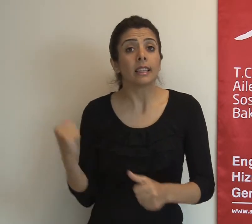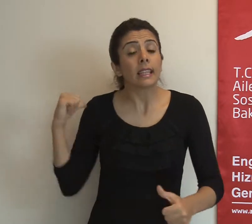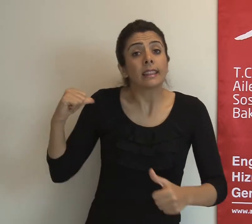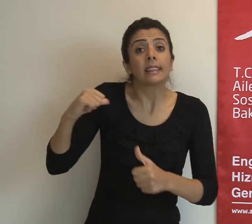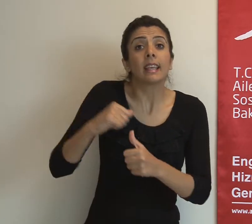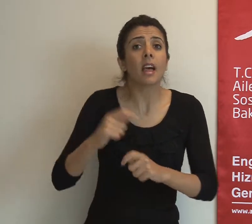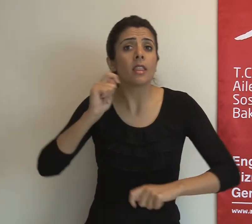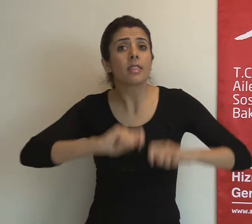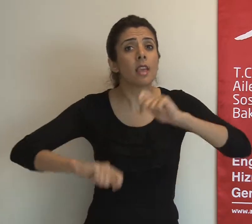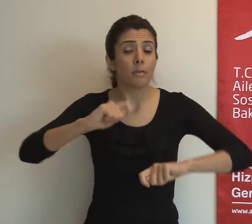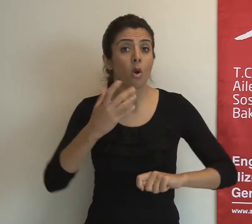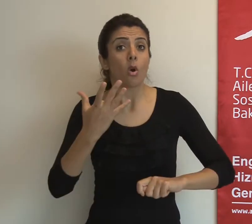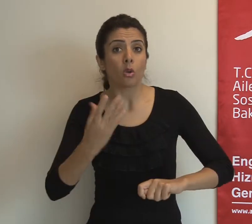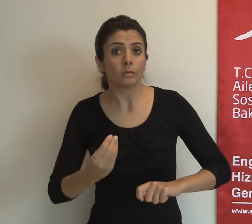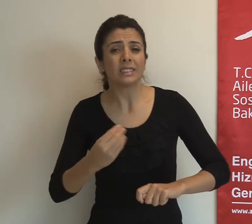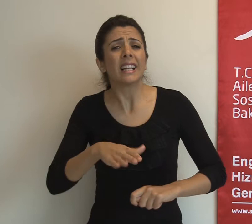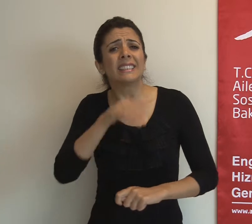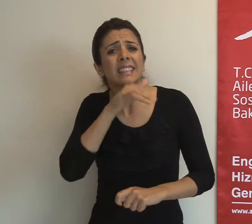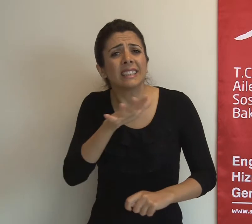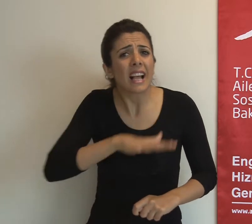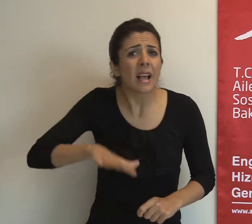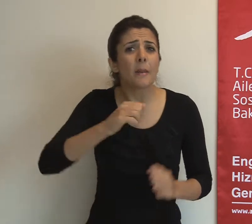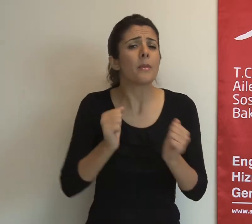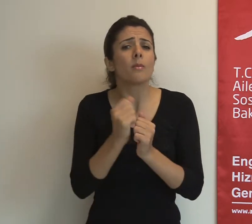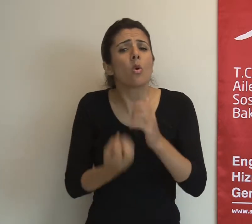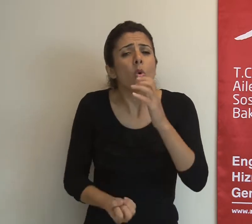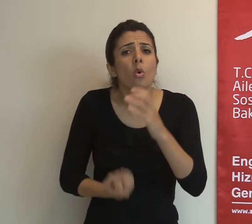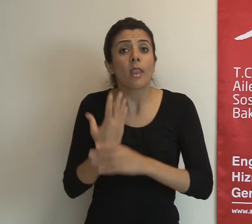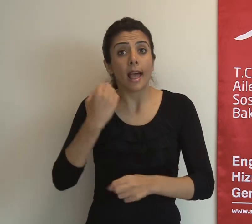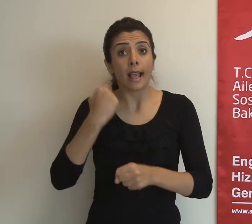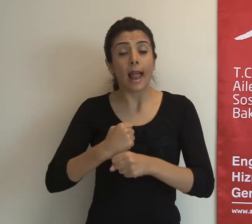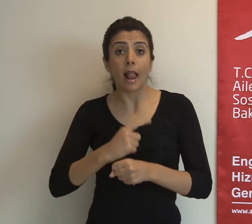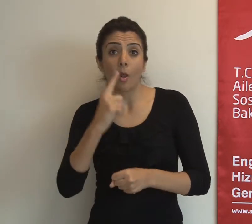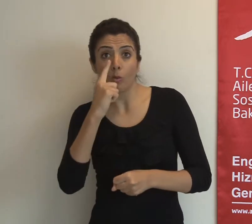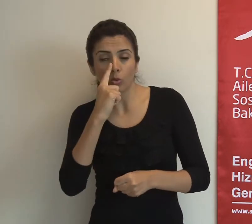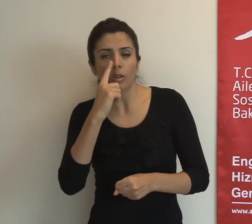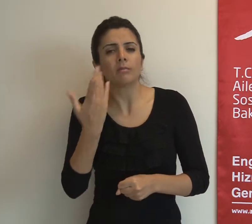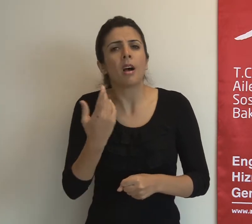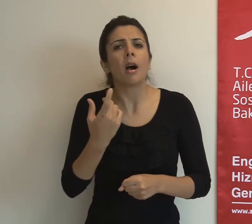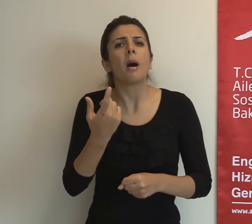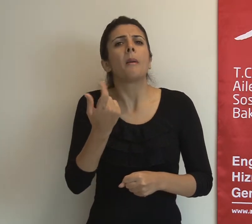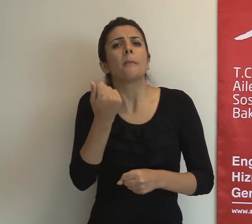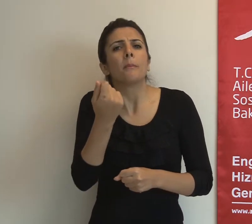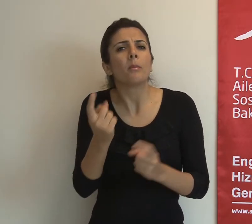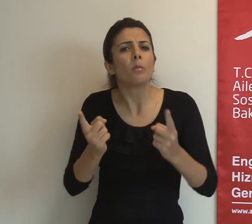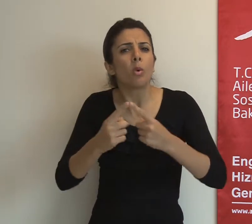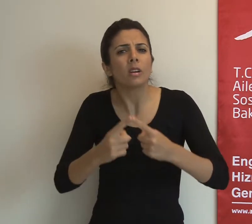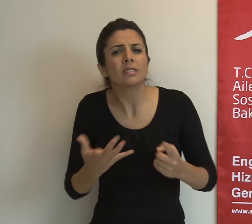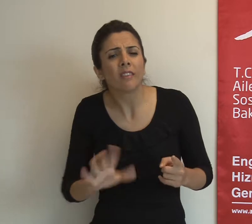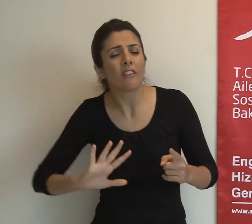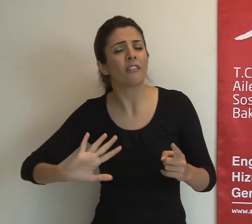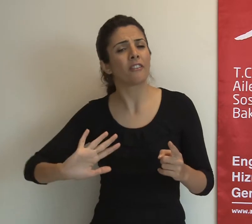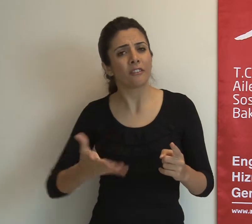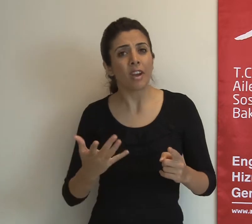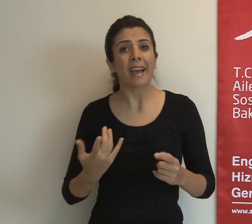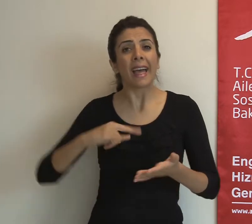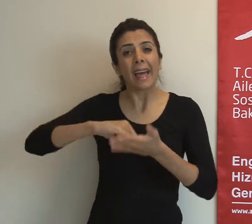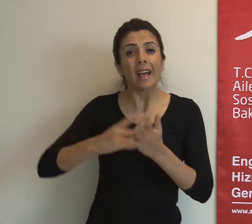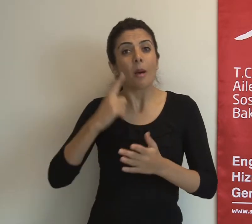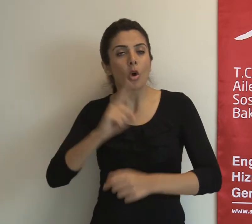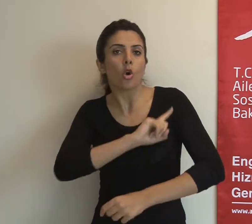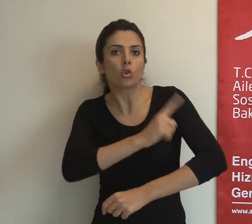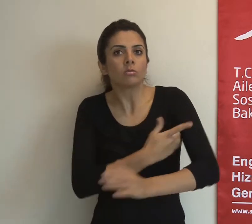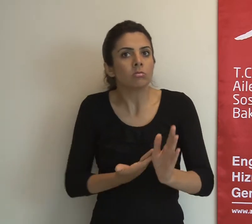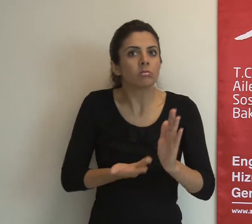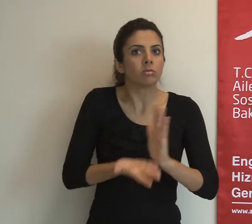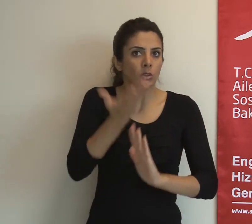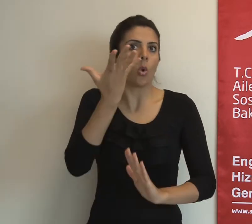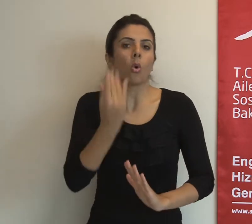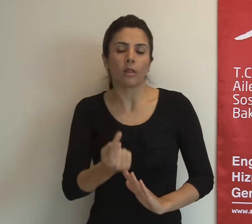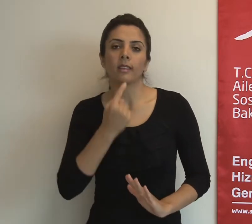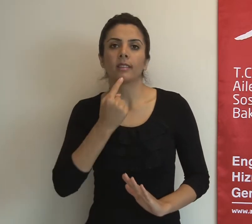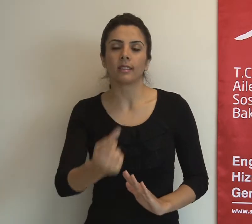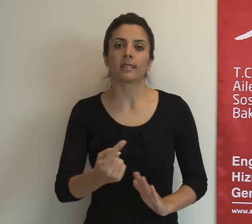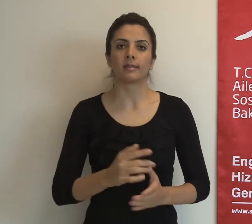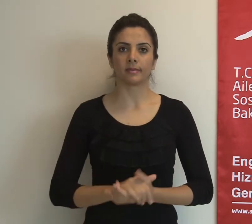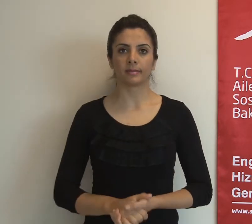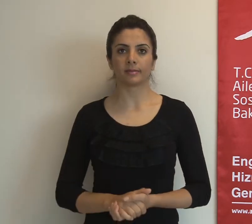bakanlık olarak yeniden yapılanmaya giderek yaşlılarla ilgili kurdukları genel müdürlüğü mali ve idari olarak güçlendirdiklerini ifade etti.